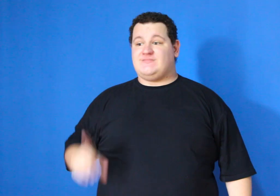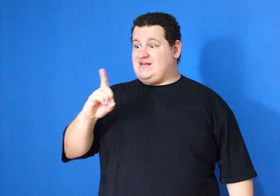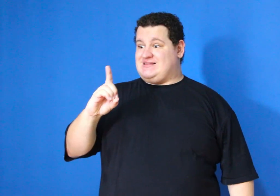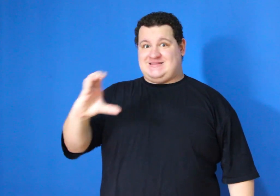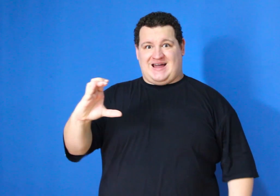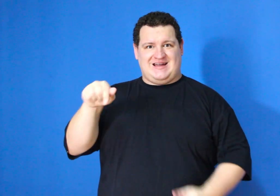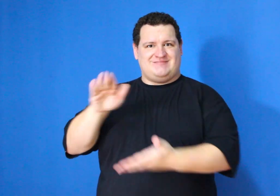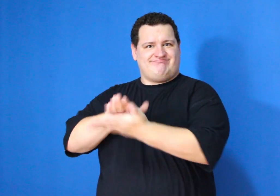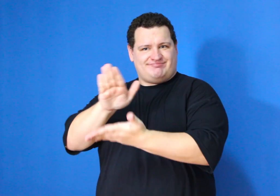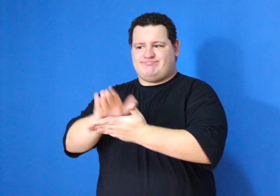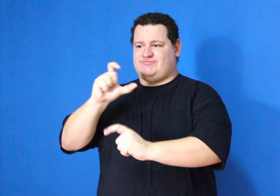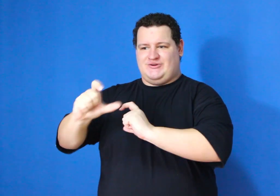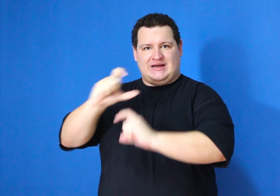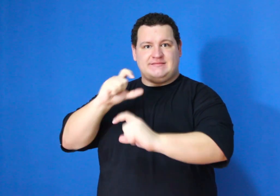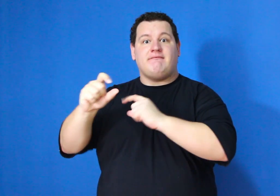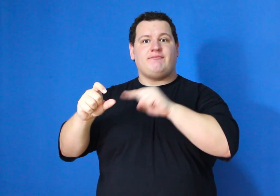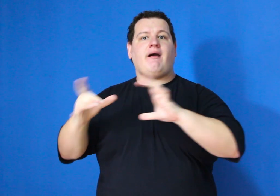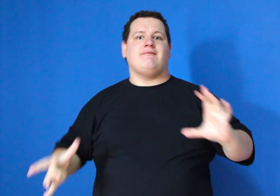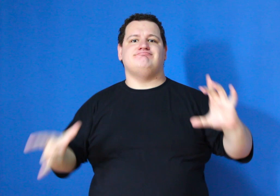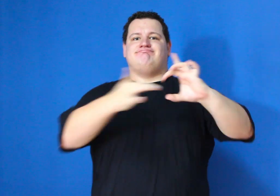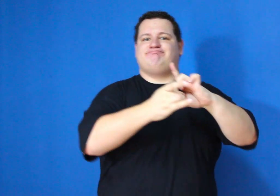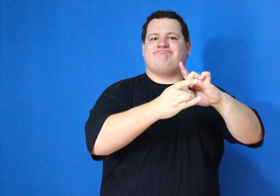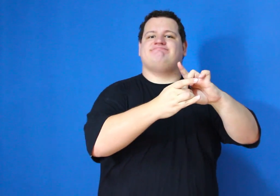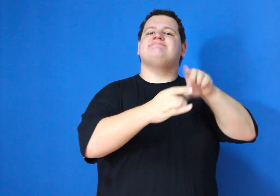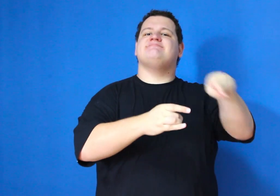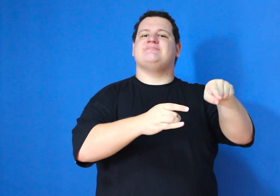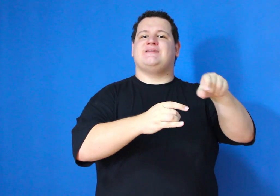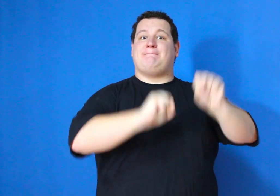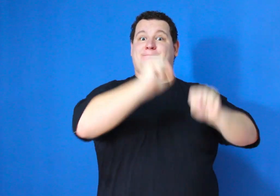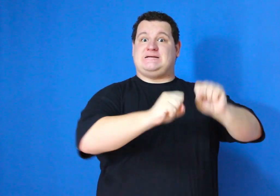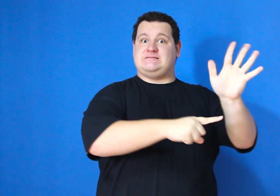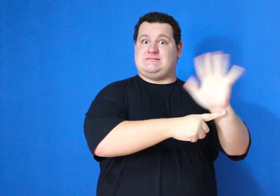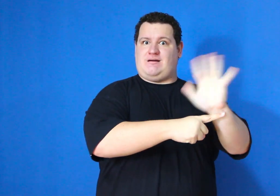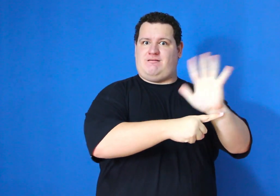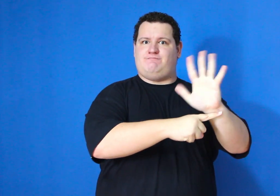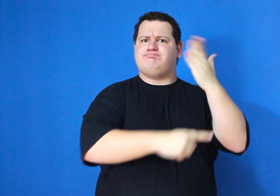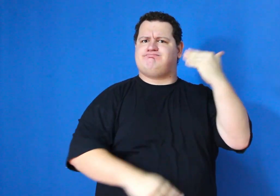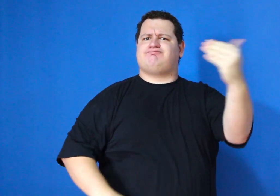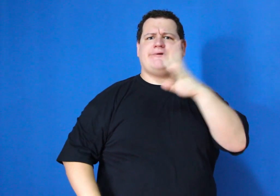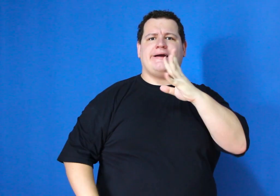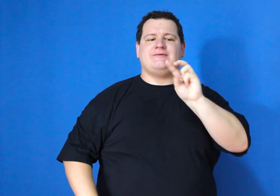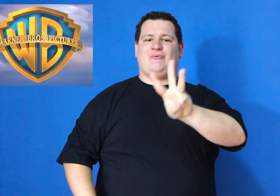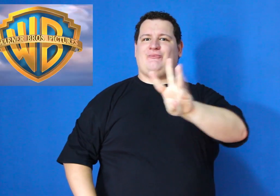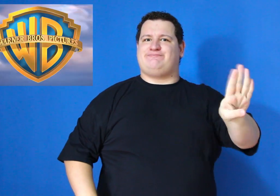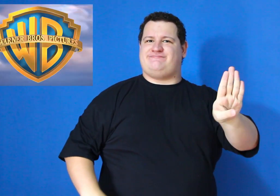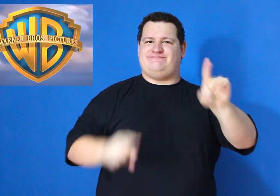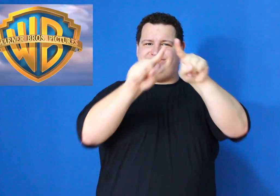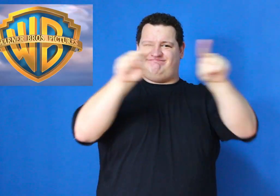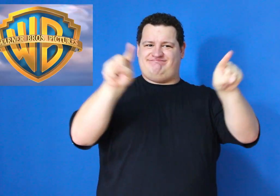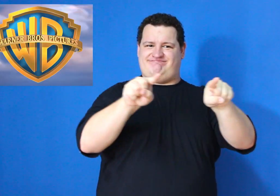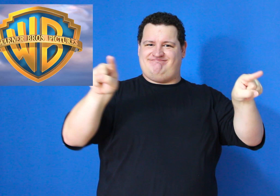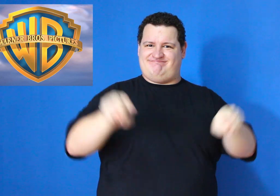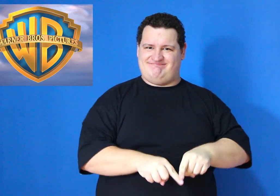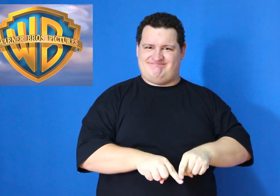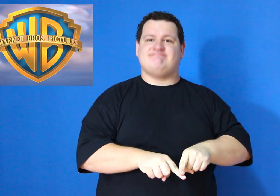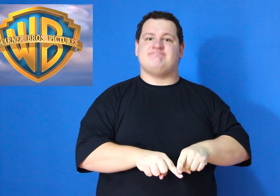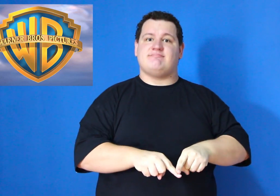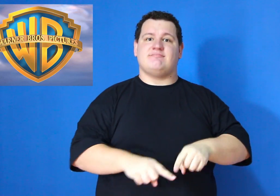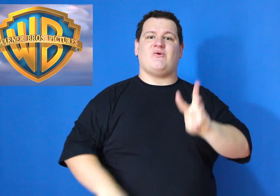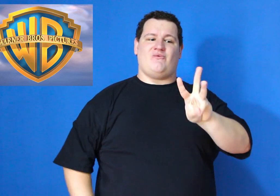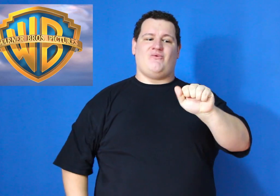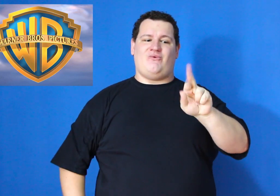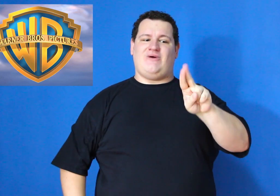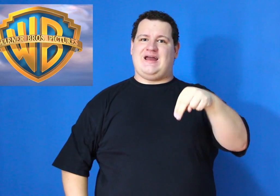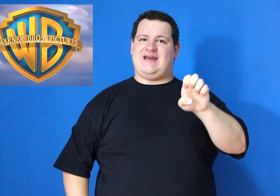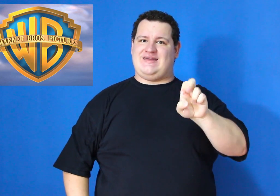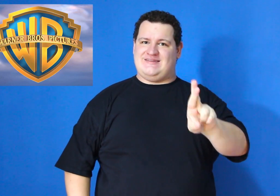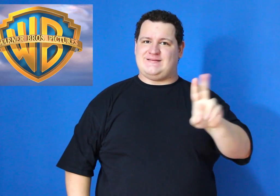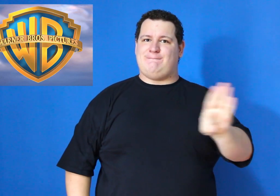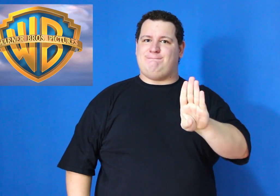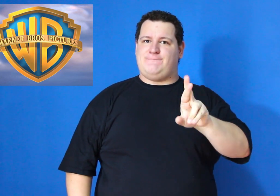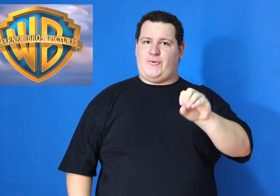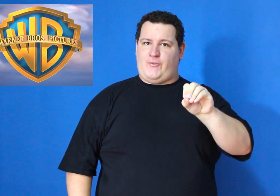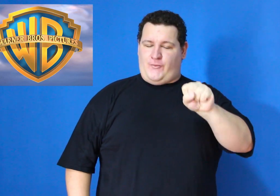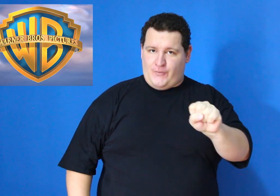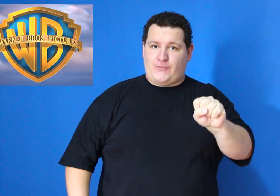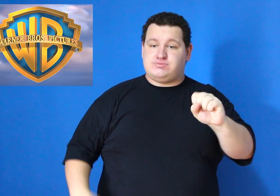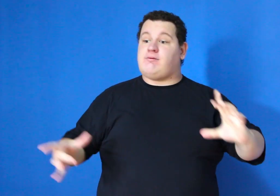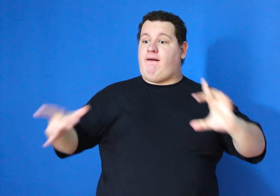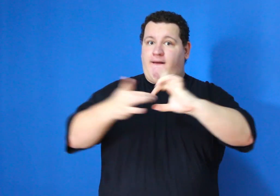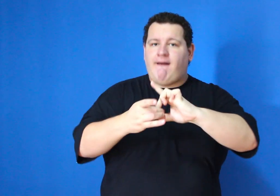A DC Comics se aliou com o estúdio de cinema muito conhecido, Warner Bros.